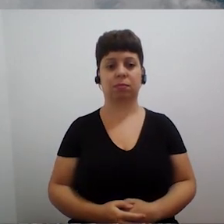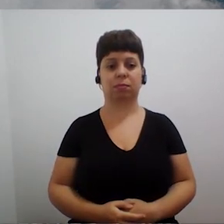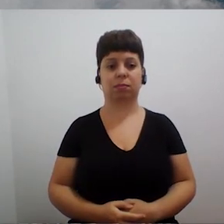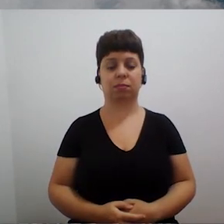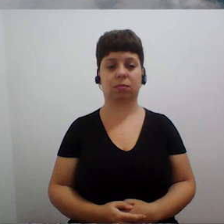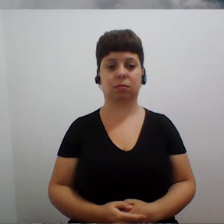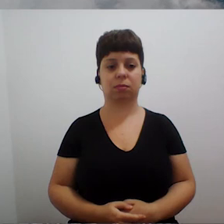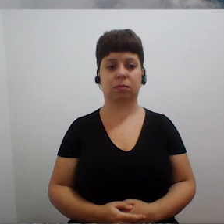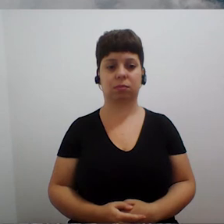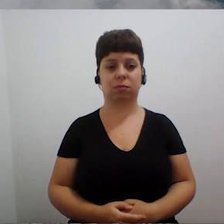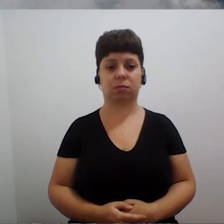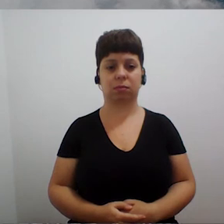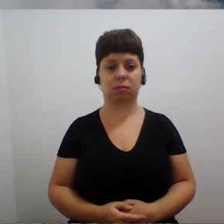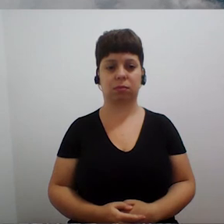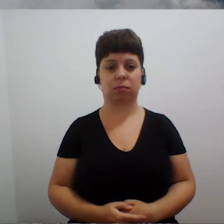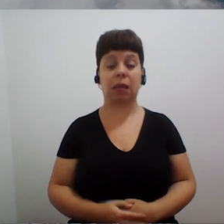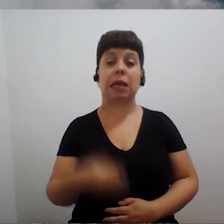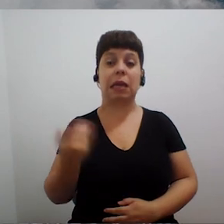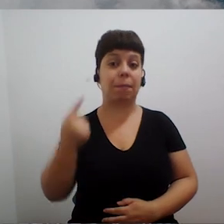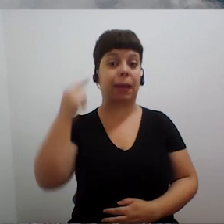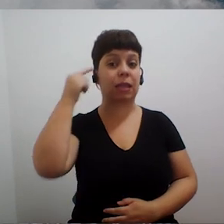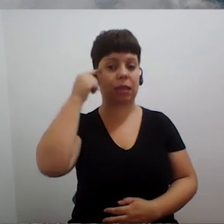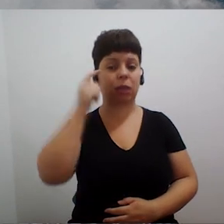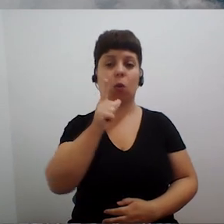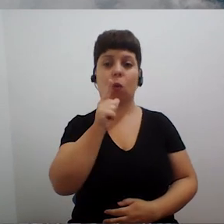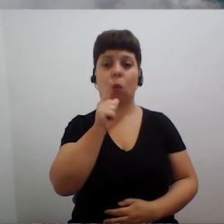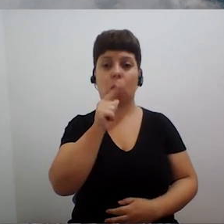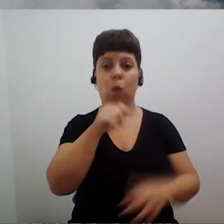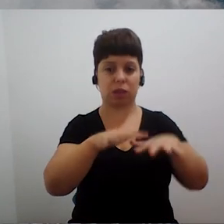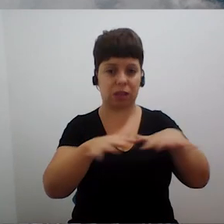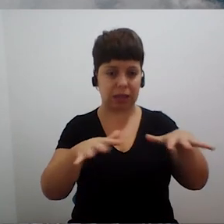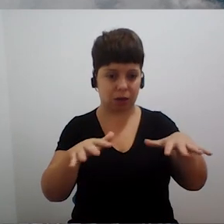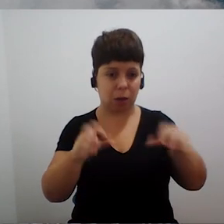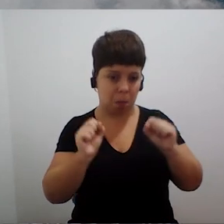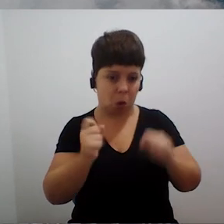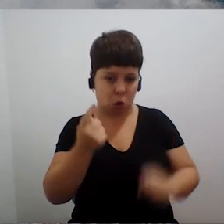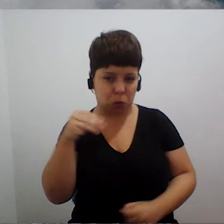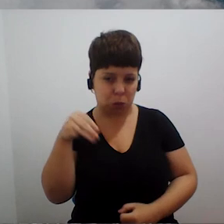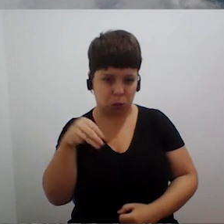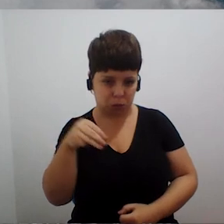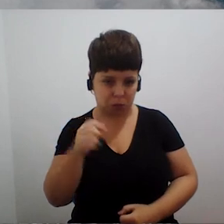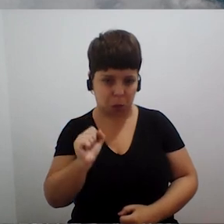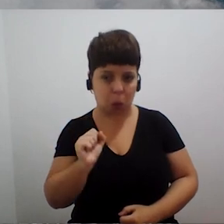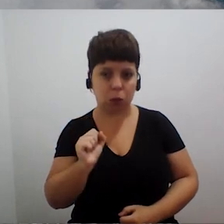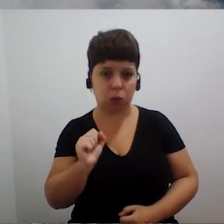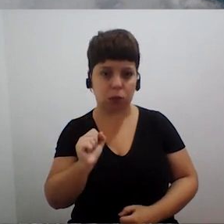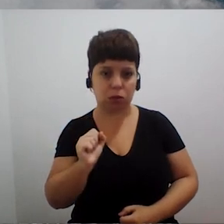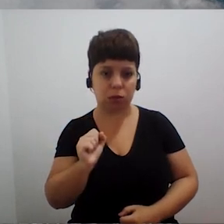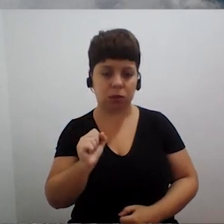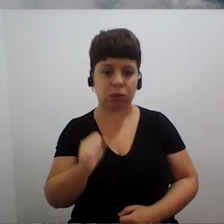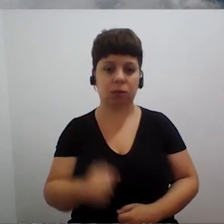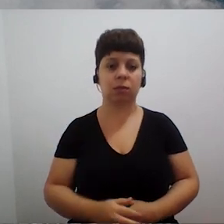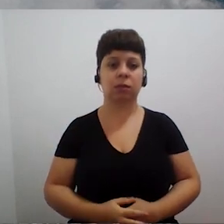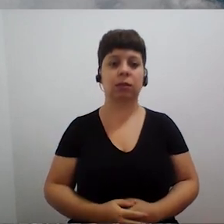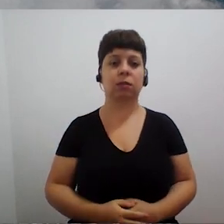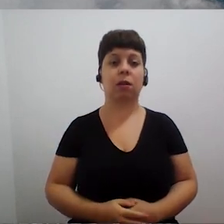se permite ainda um minuto Alexander, é importante observar como na Bíblia